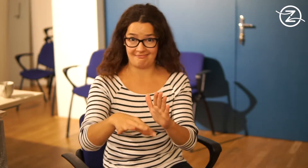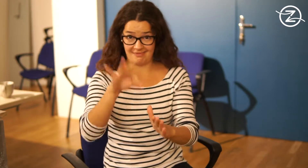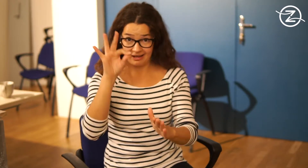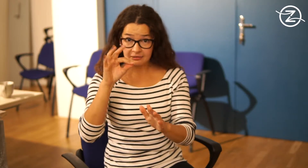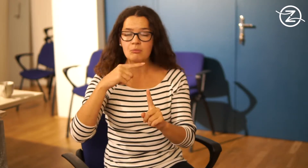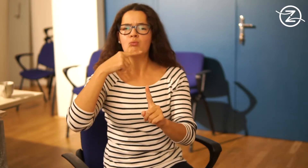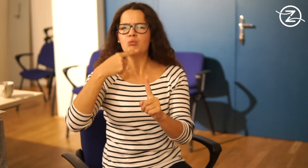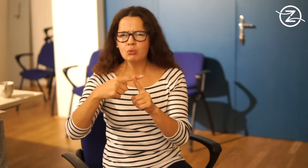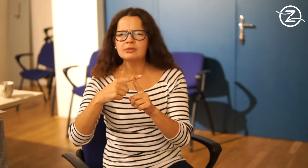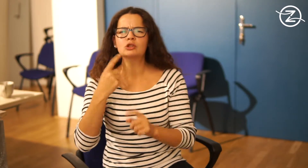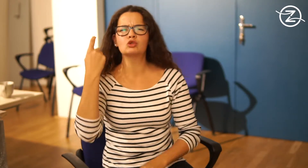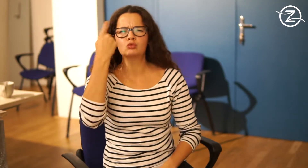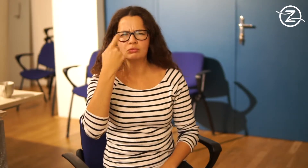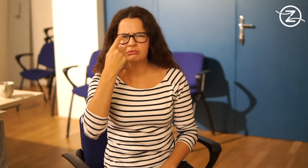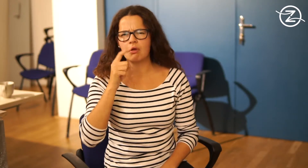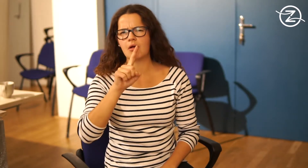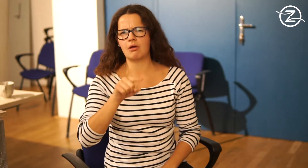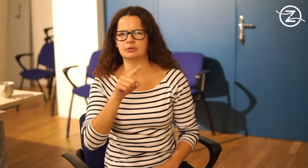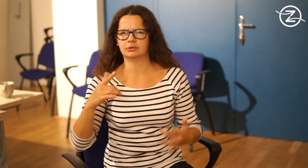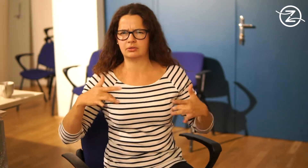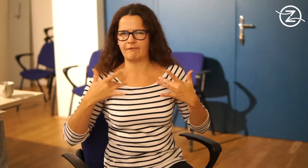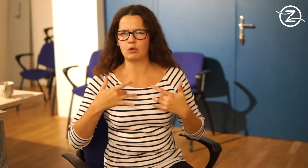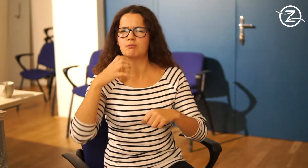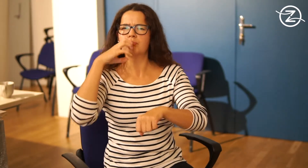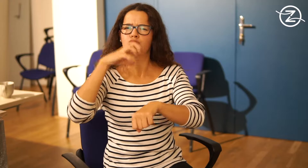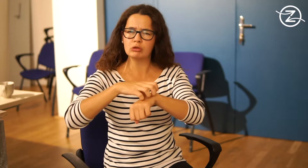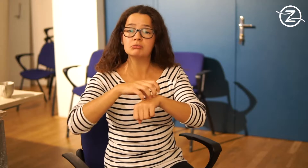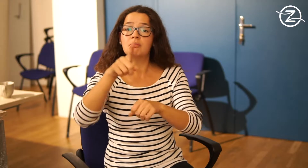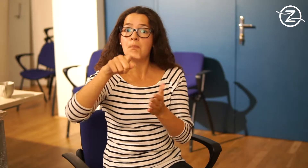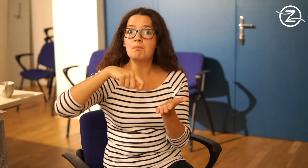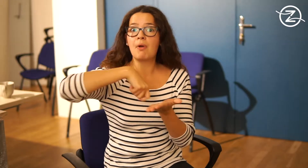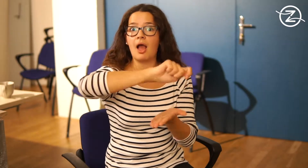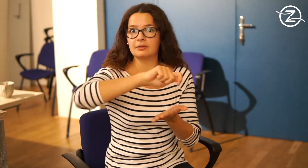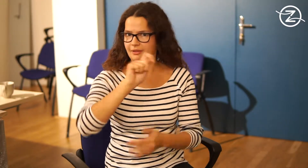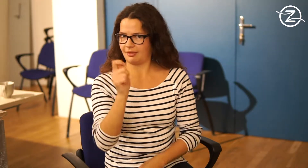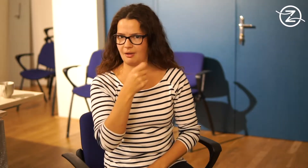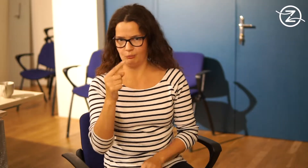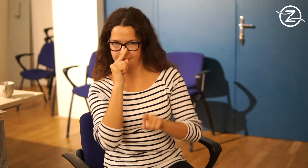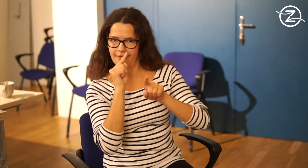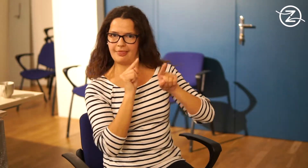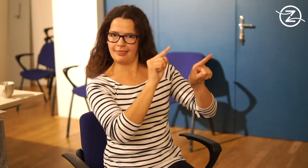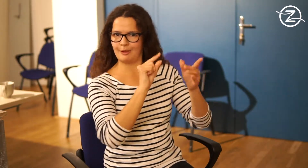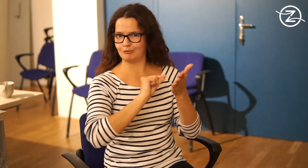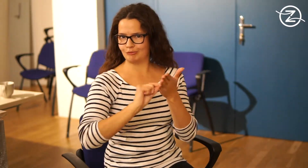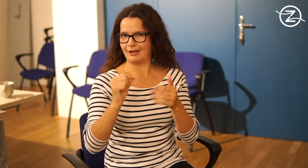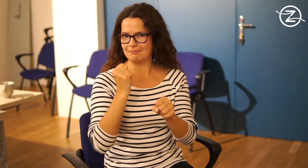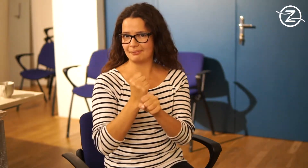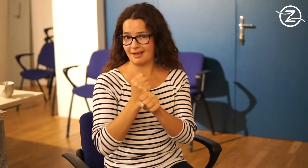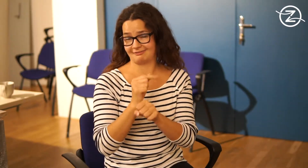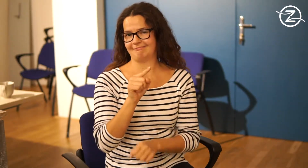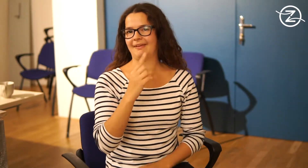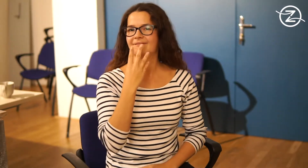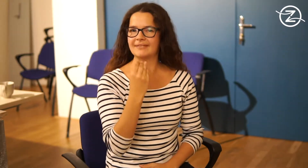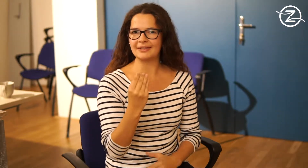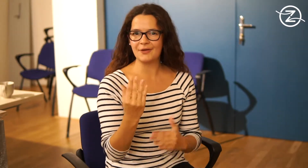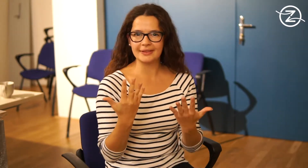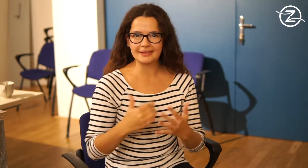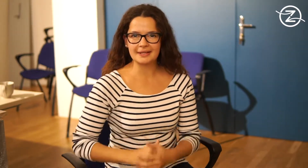a hradí za vás sociální a zdravotní pojištění.